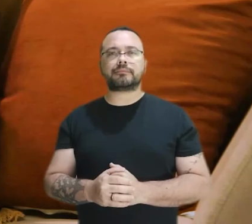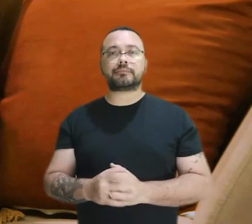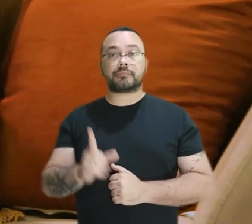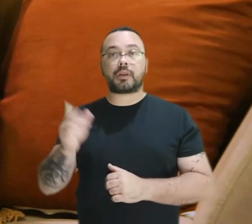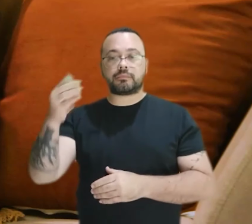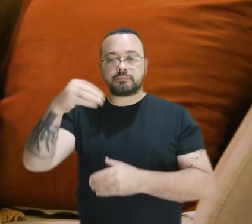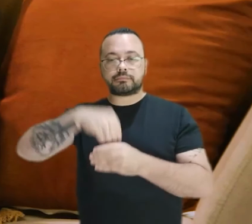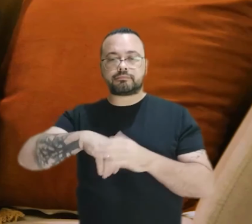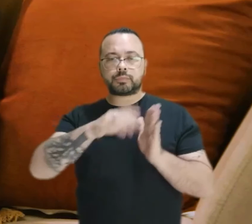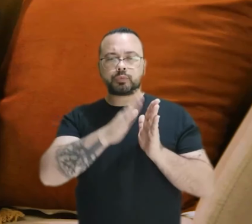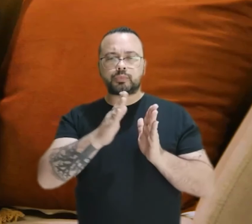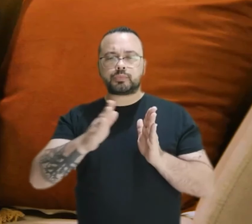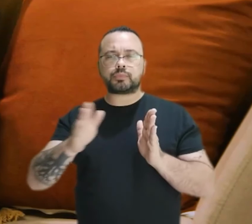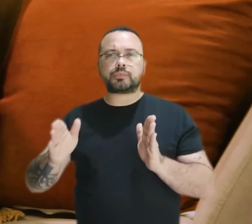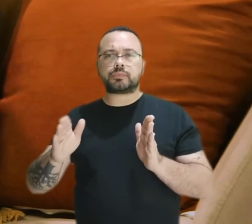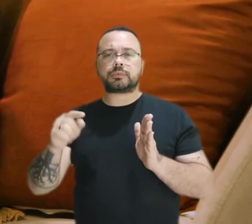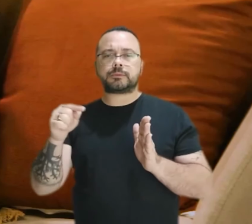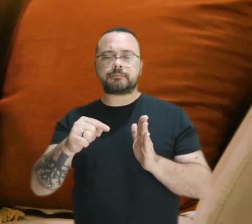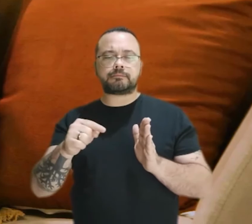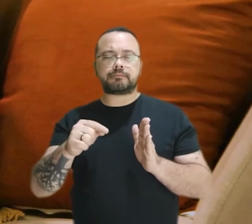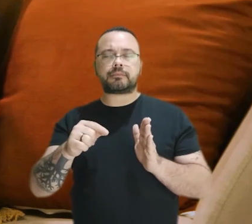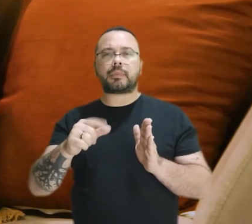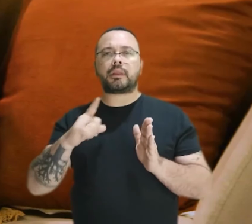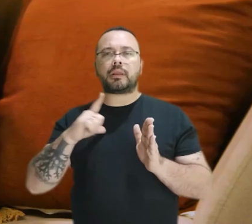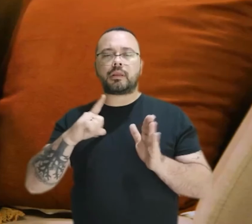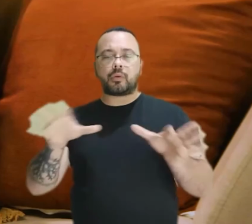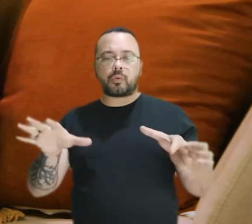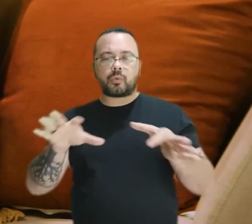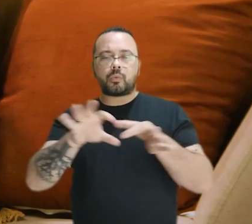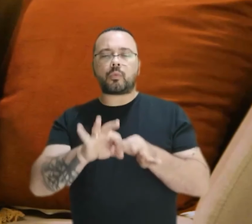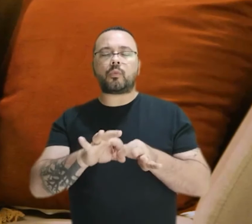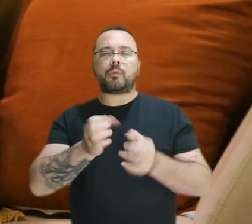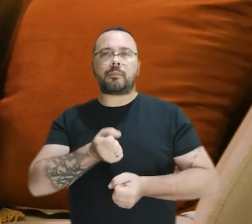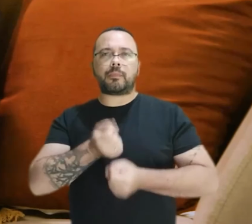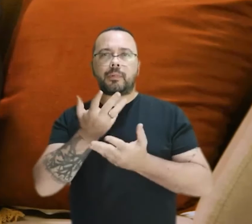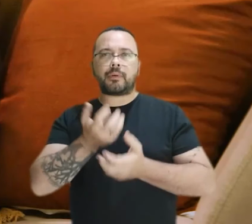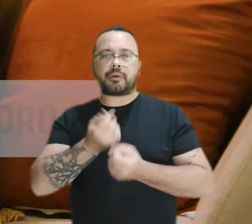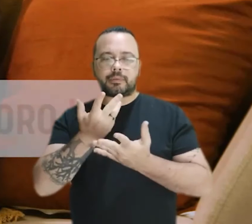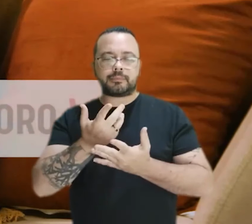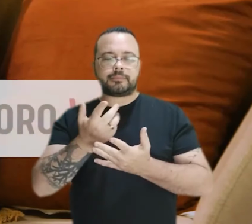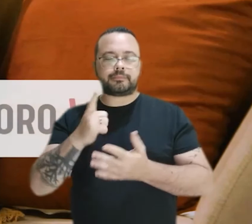faz parte de uma coleção que chama "Círculo de poemas", que é uma parceria da editora Luna Parque